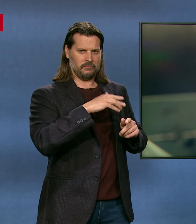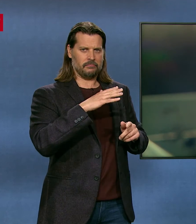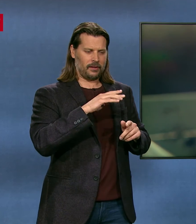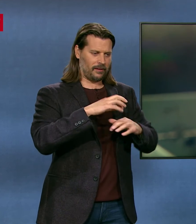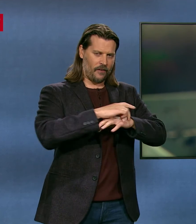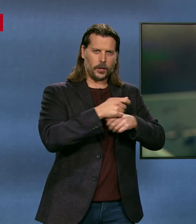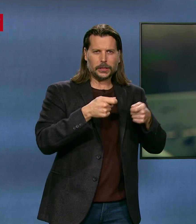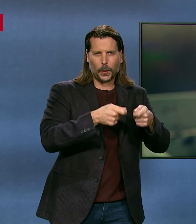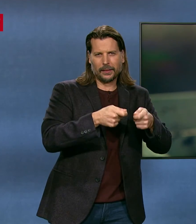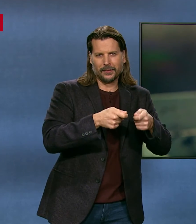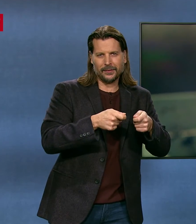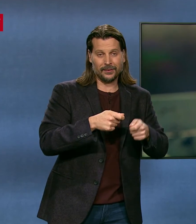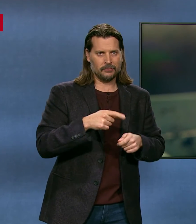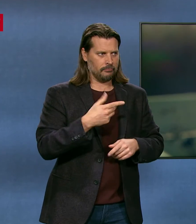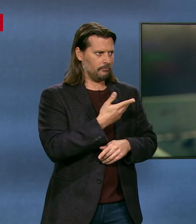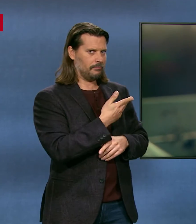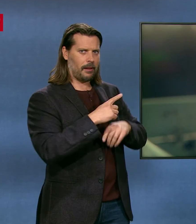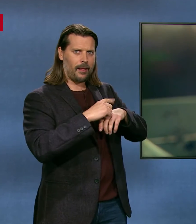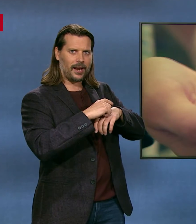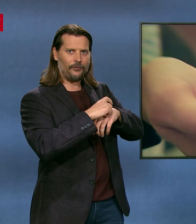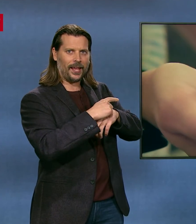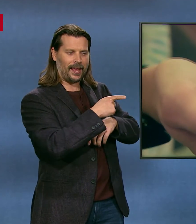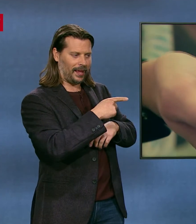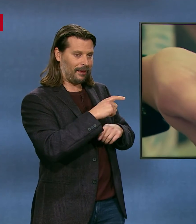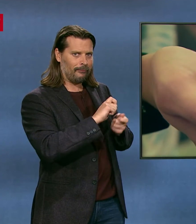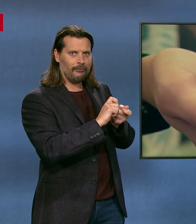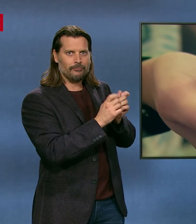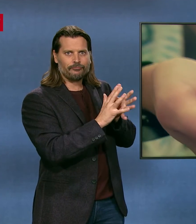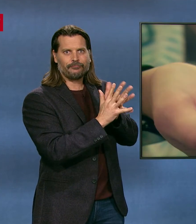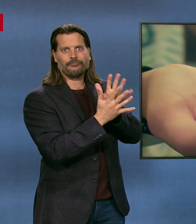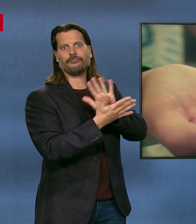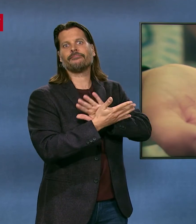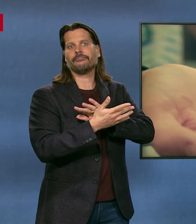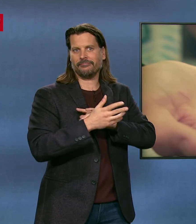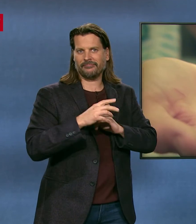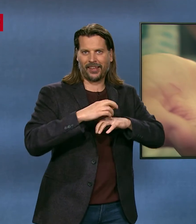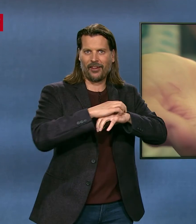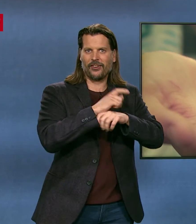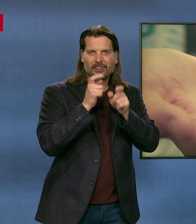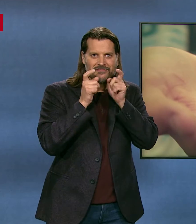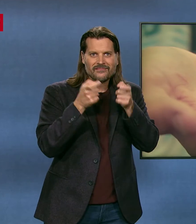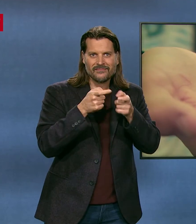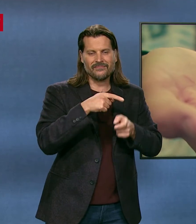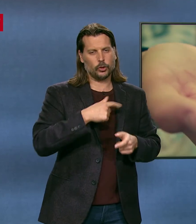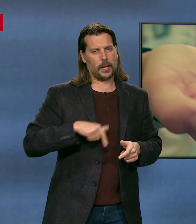z.B. diese Larve eines Hirschkäfers. Früher hat man ihn in der Schweiz öfter gesehen als heute.